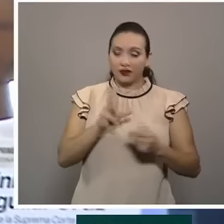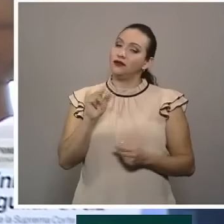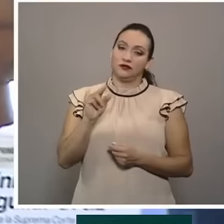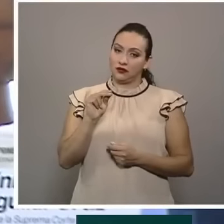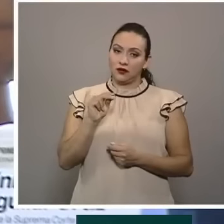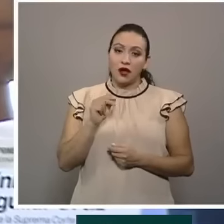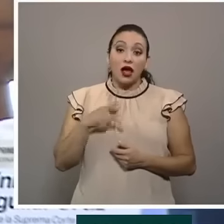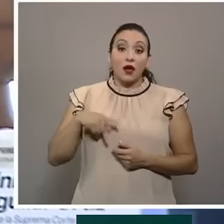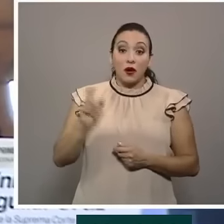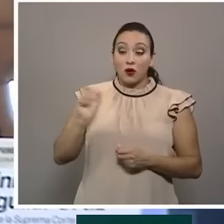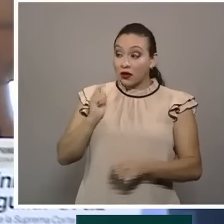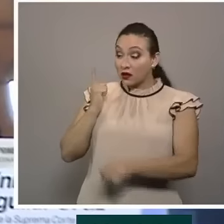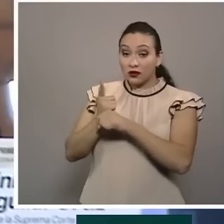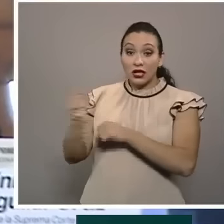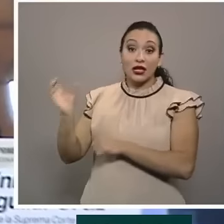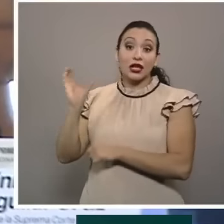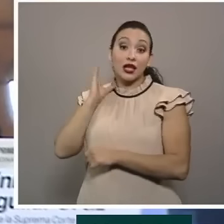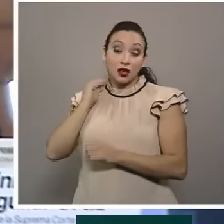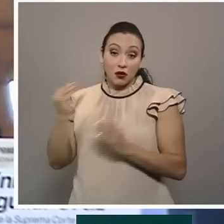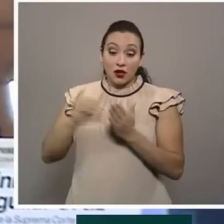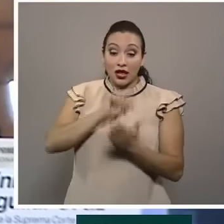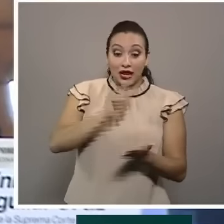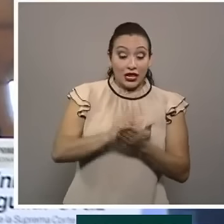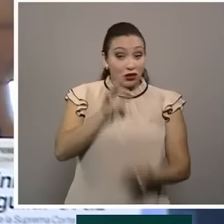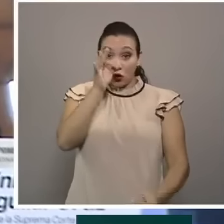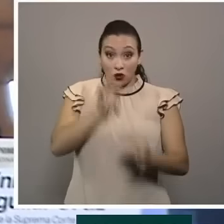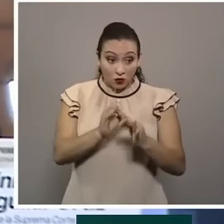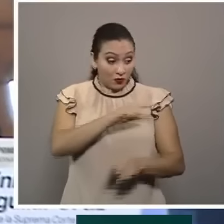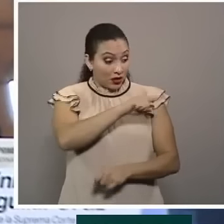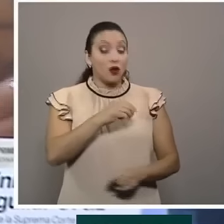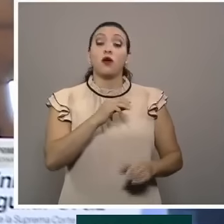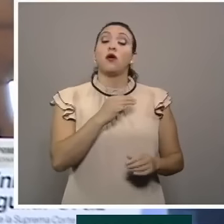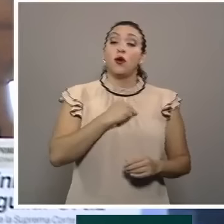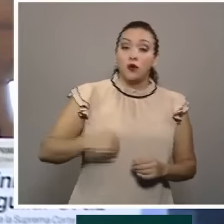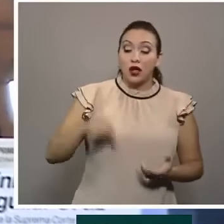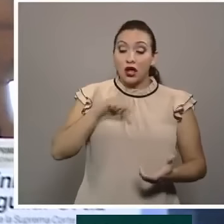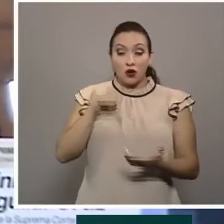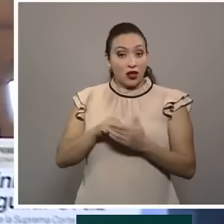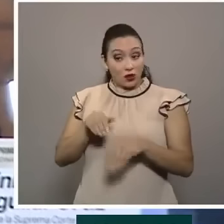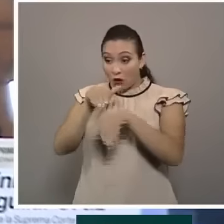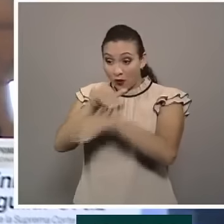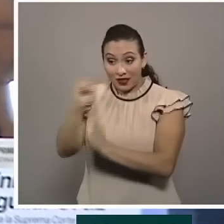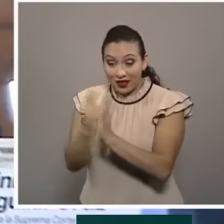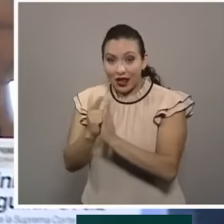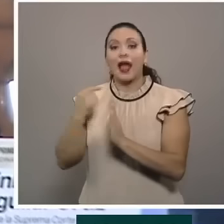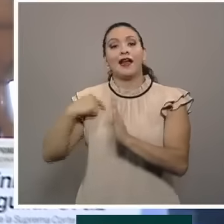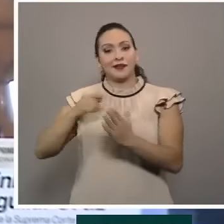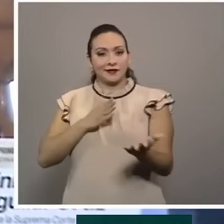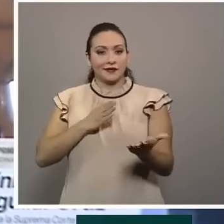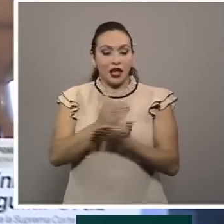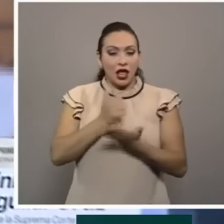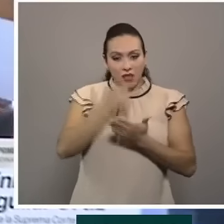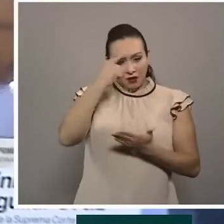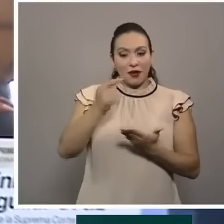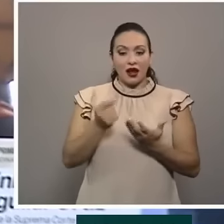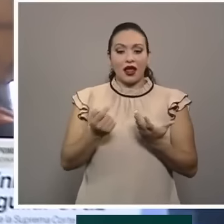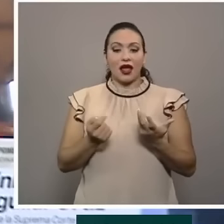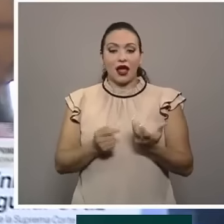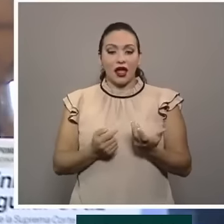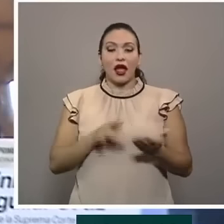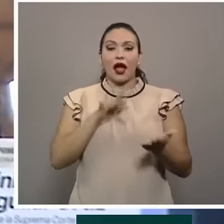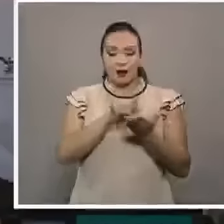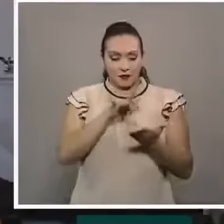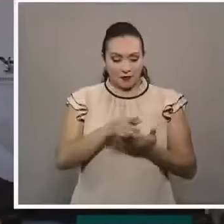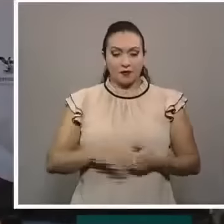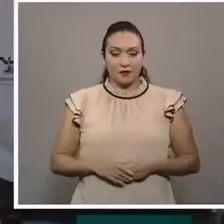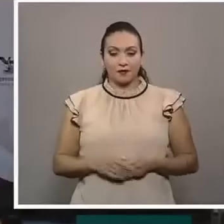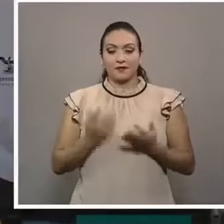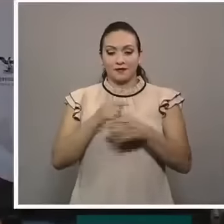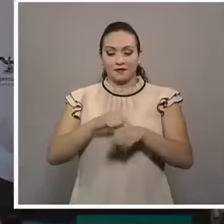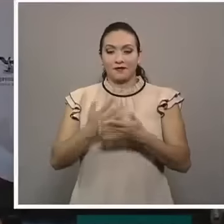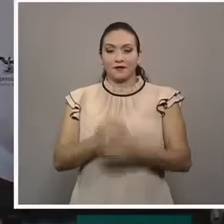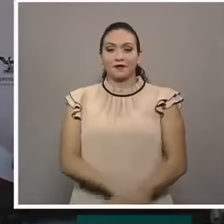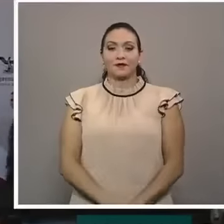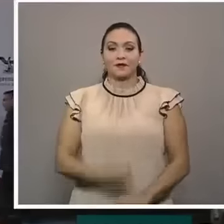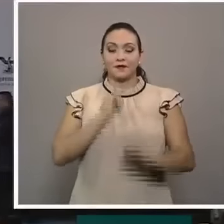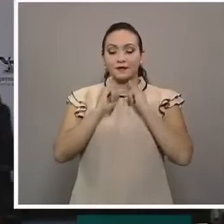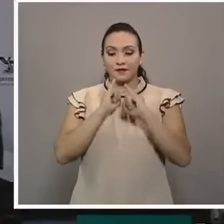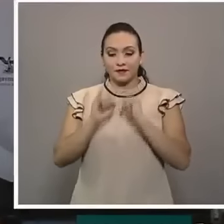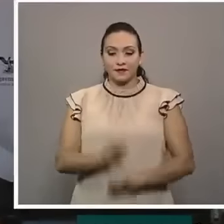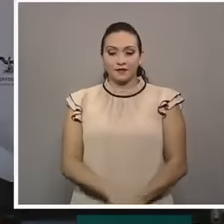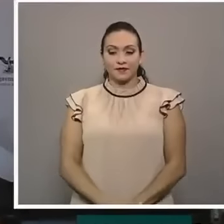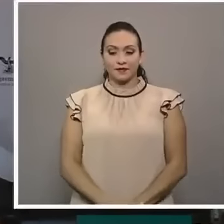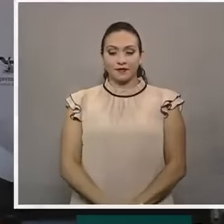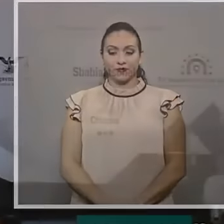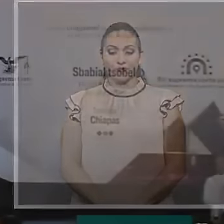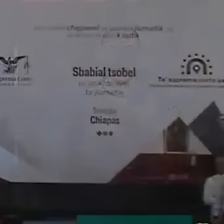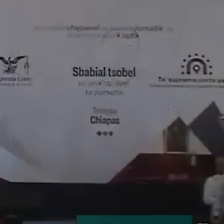legislativas se conviertan en formas estructurales de exclusión. Eh, hacemos pausa. Gracias.